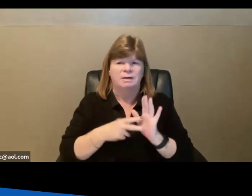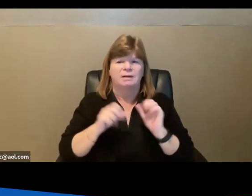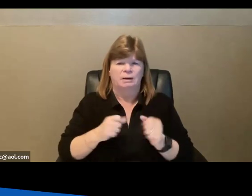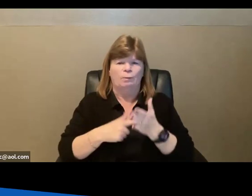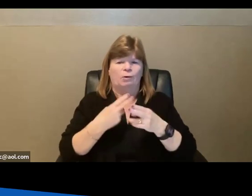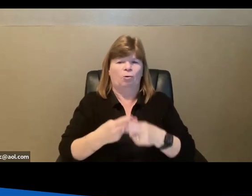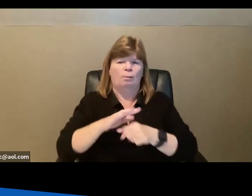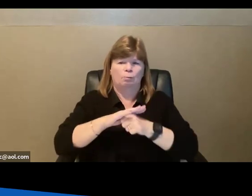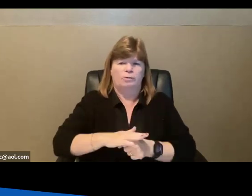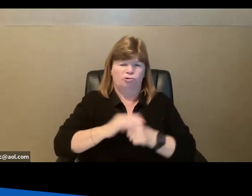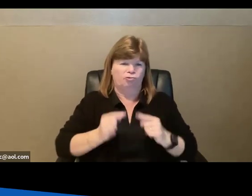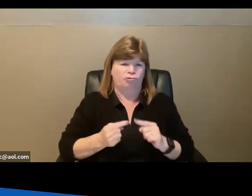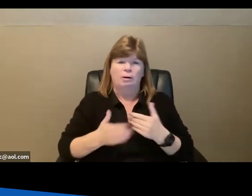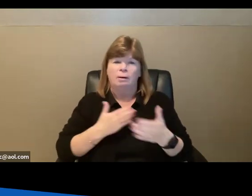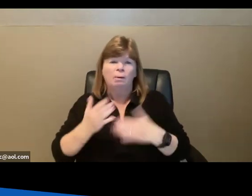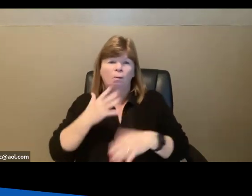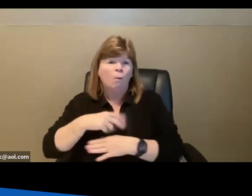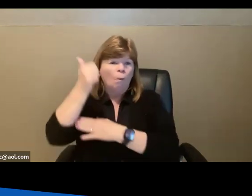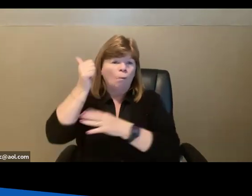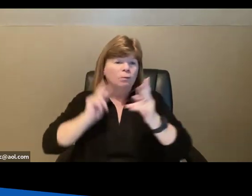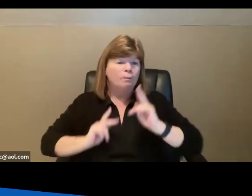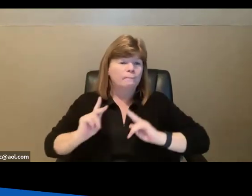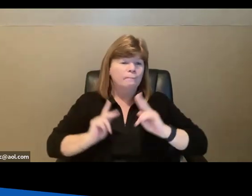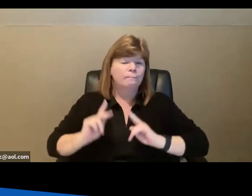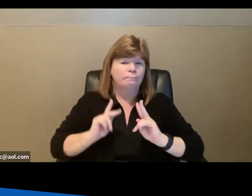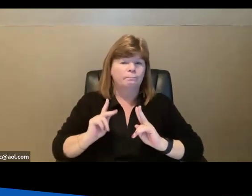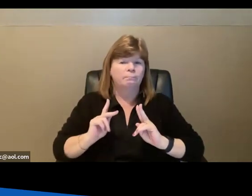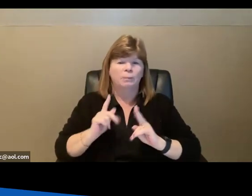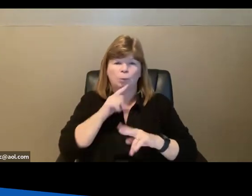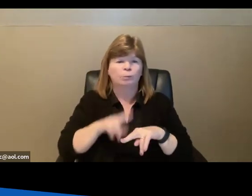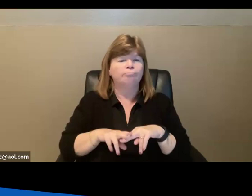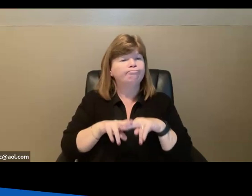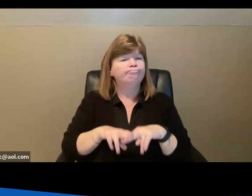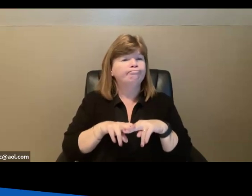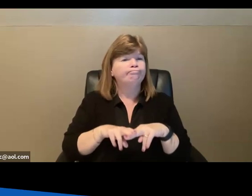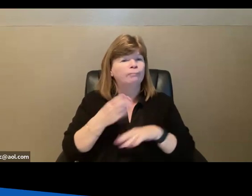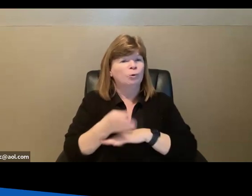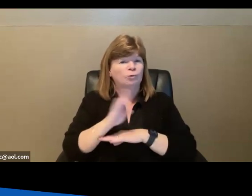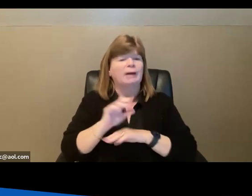Incluso las personas mayores que simplemente se sientan todo el día son susceptibles a lesiones por presión